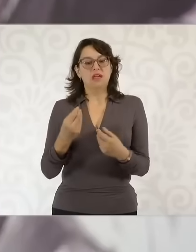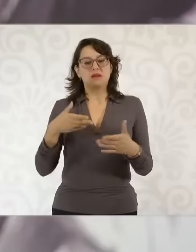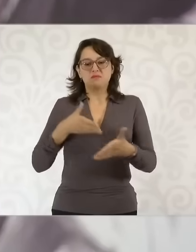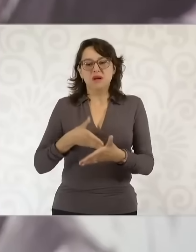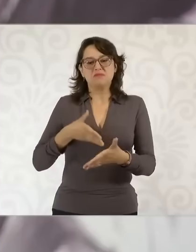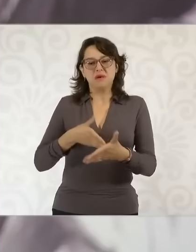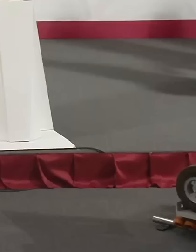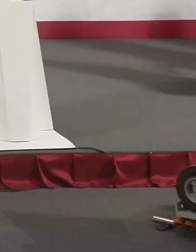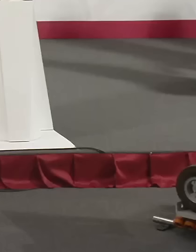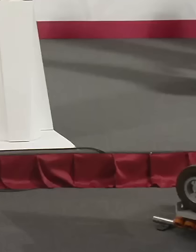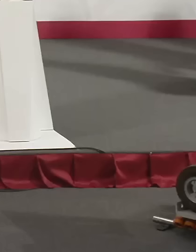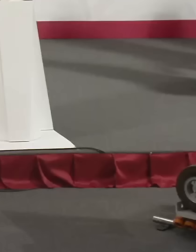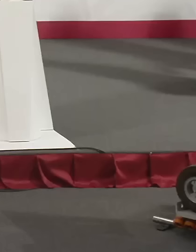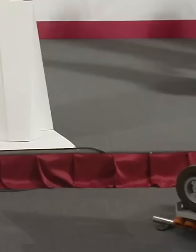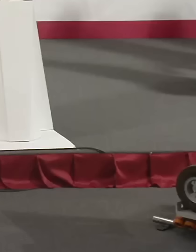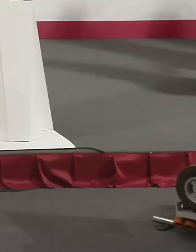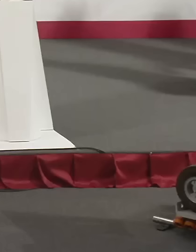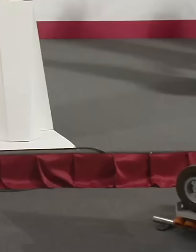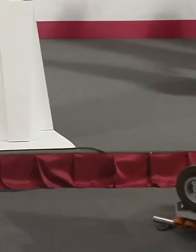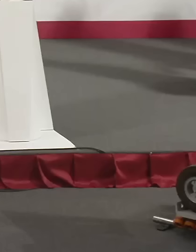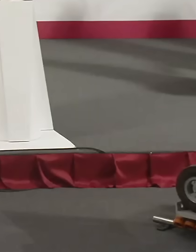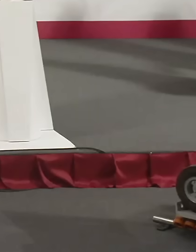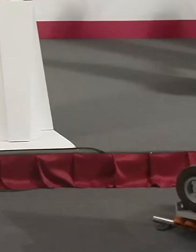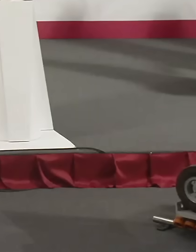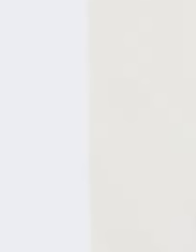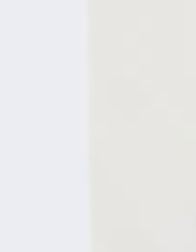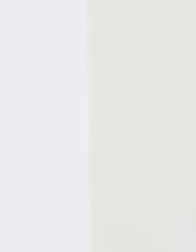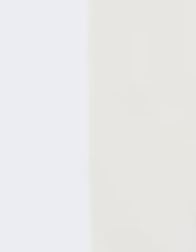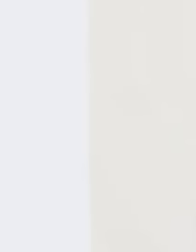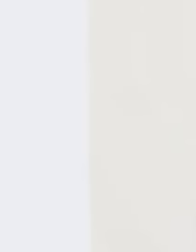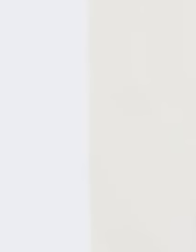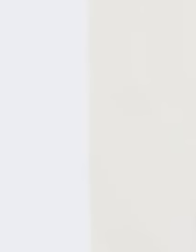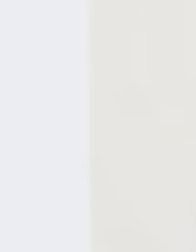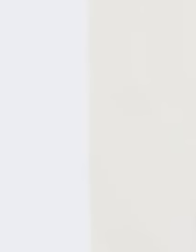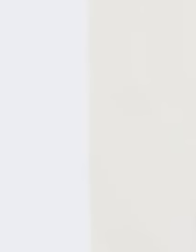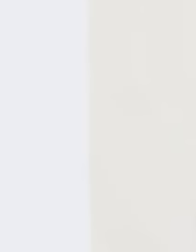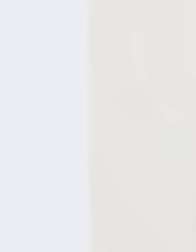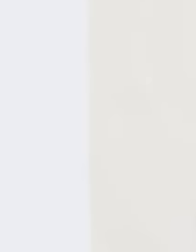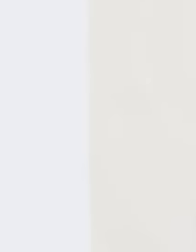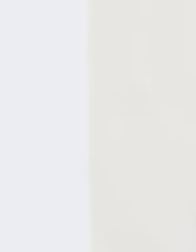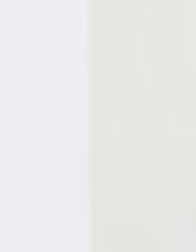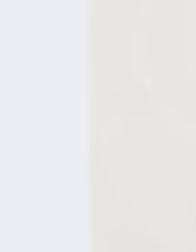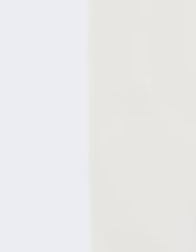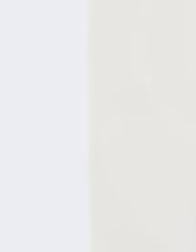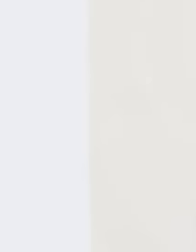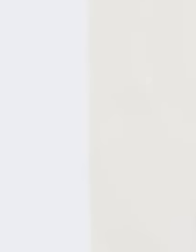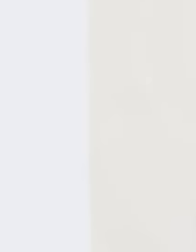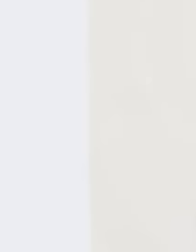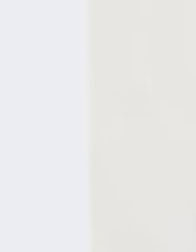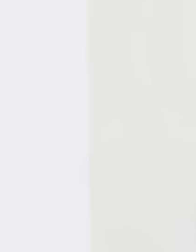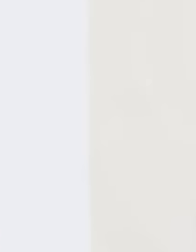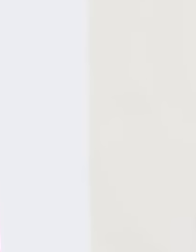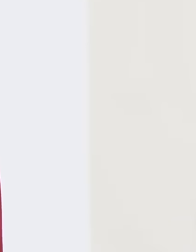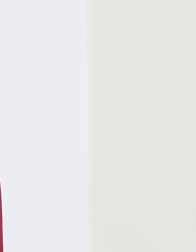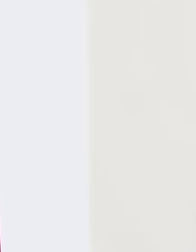le impedían operar con mayor eficiencia. Dado que el concepto de monopolio no le es aplicable, puede